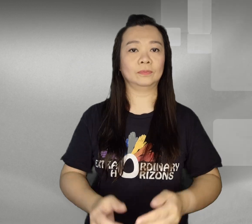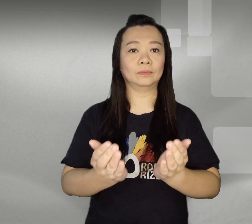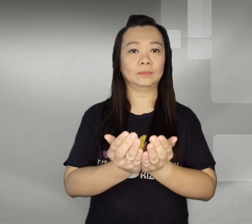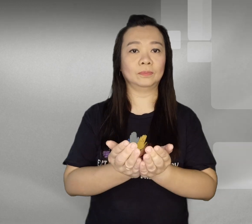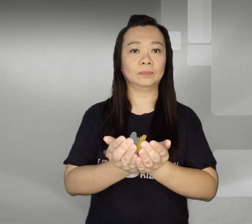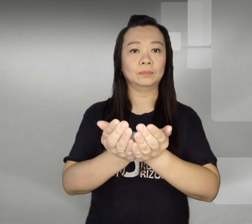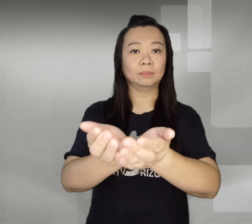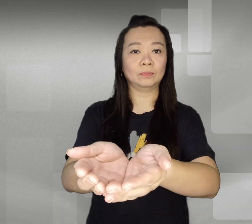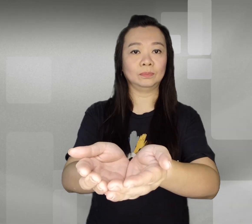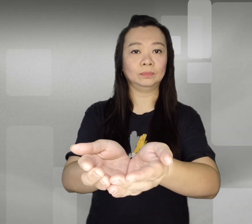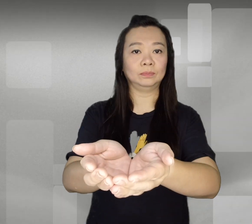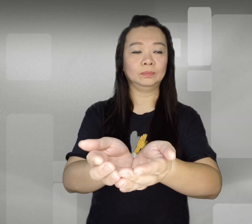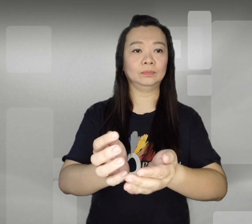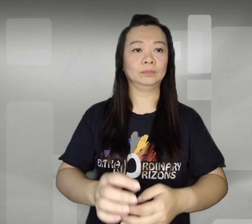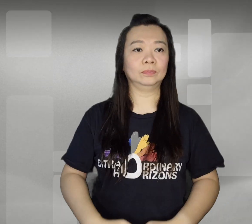BOAT